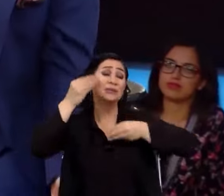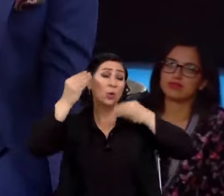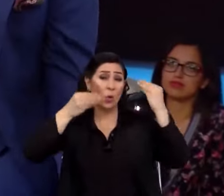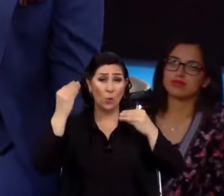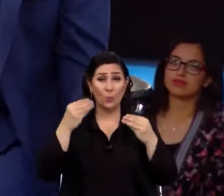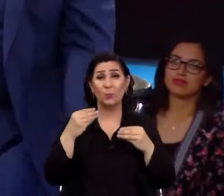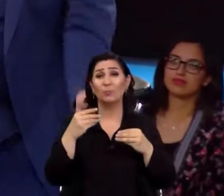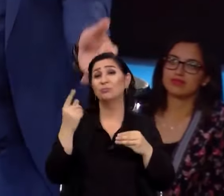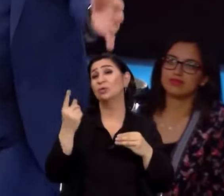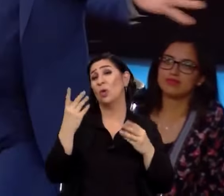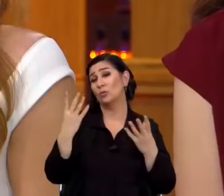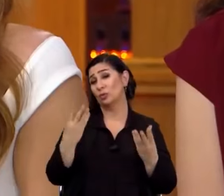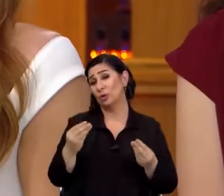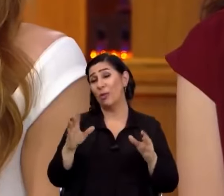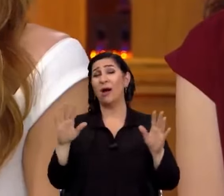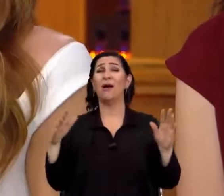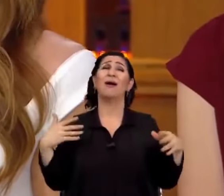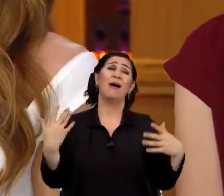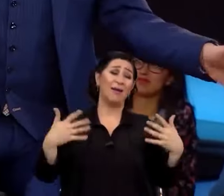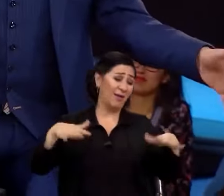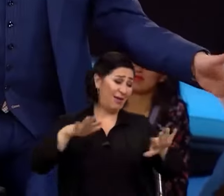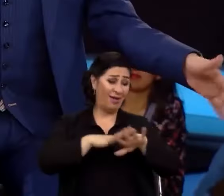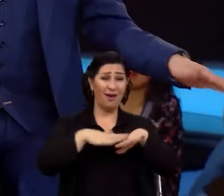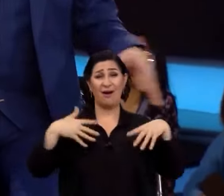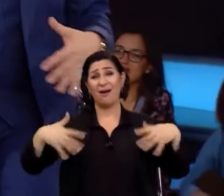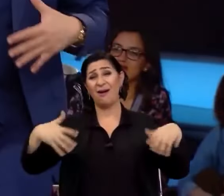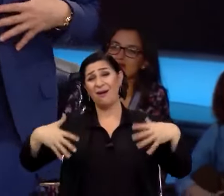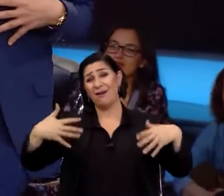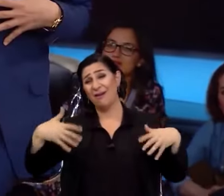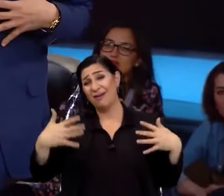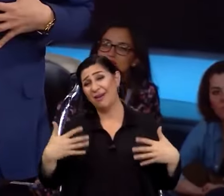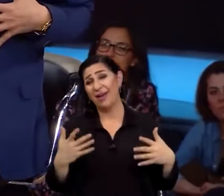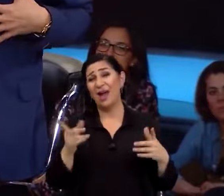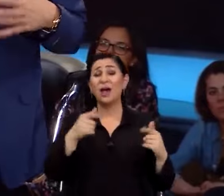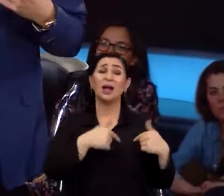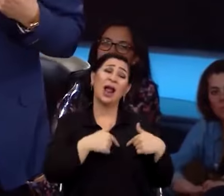olmuşum bak ay Ellerim Tiril Tiril titriyor Vallahi şu anda kalbim çarpıyor